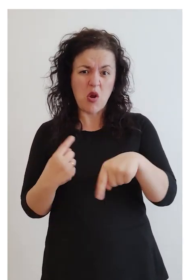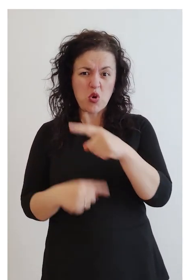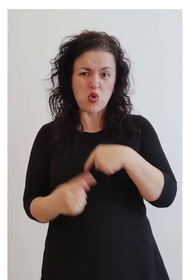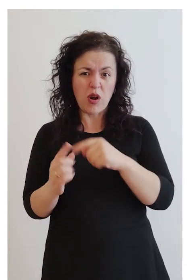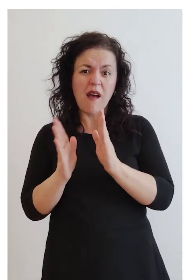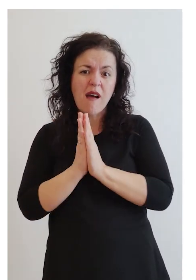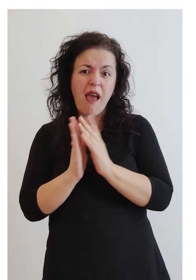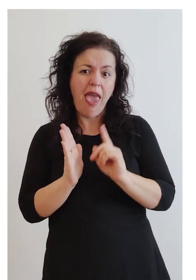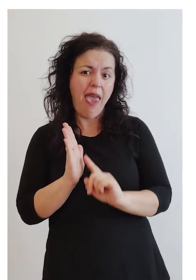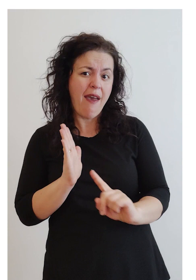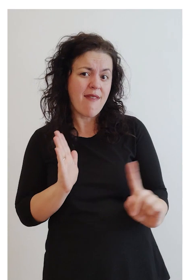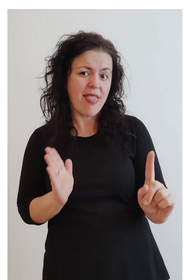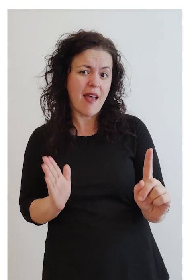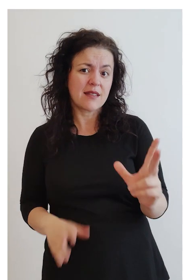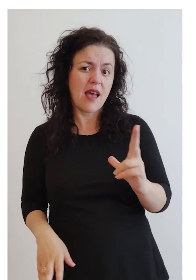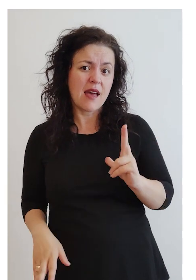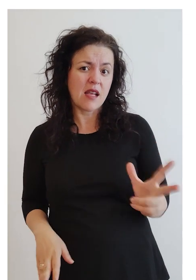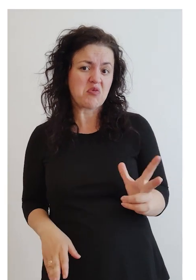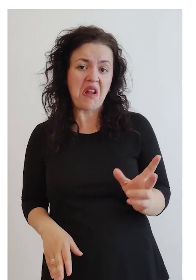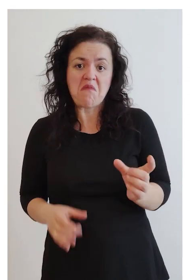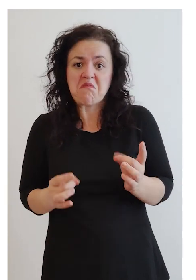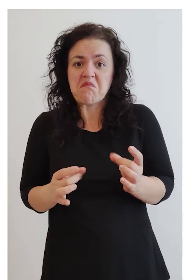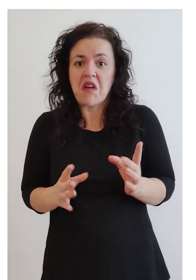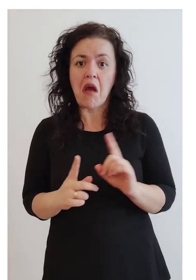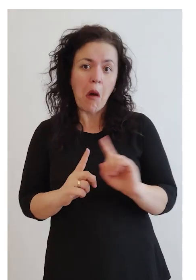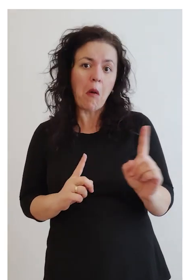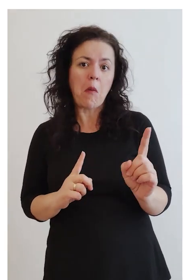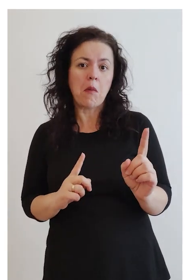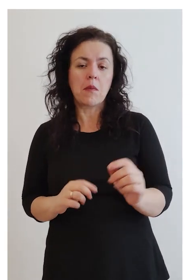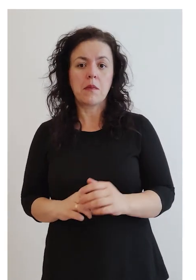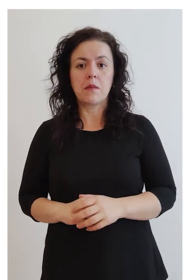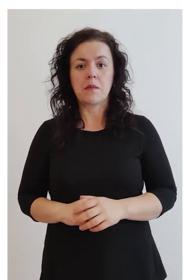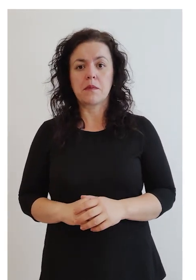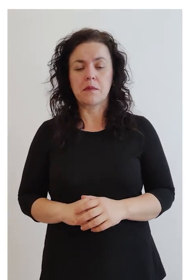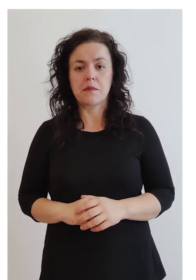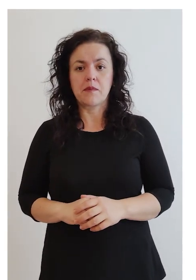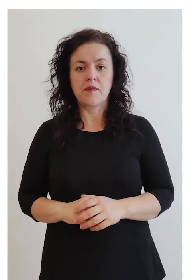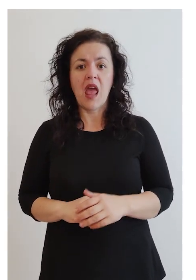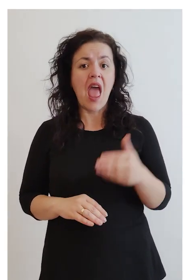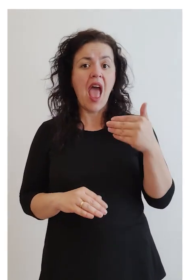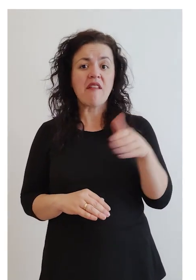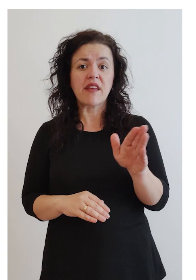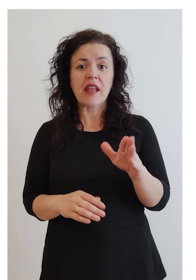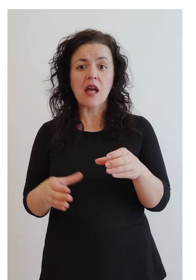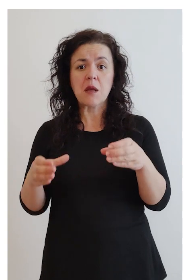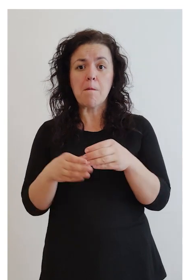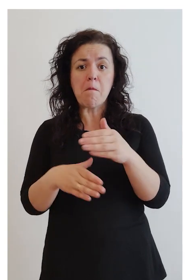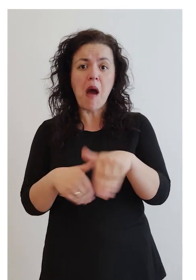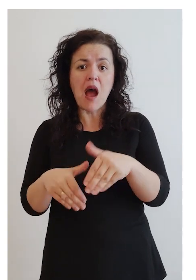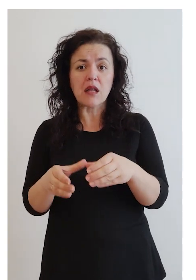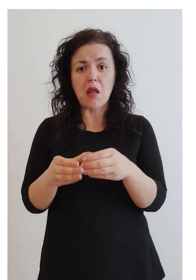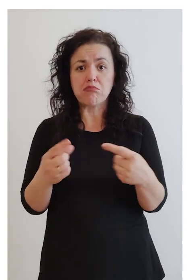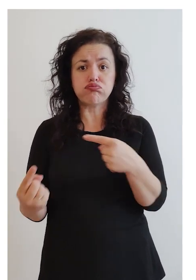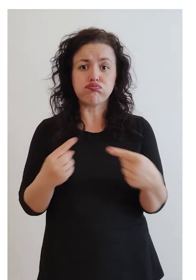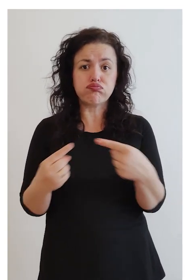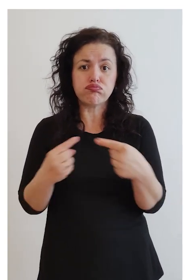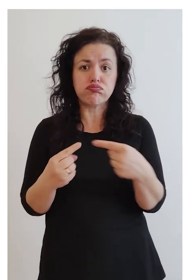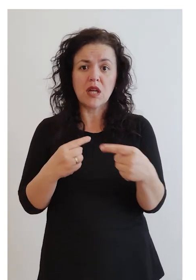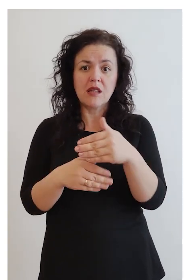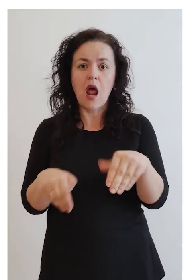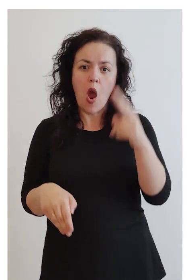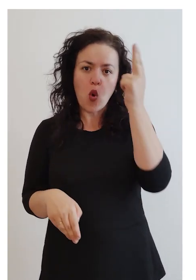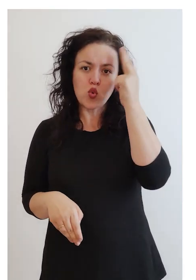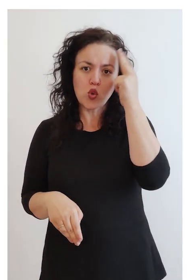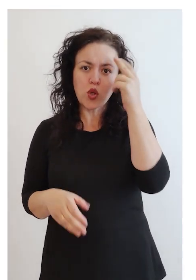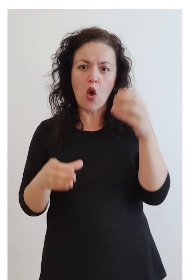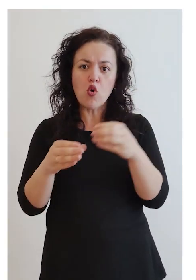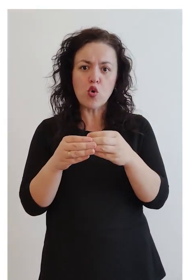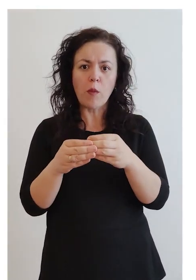Evitați bandele de stradă, recunoscute de regulă ca fiind grupuri mari de bărbați care poartă adesea haine sau tatuage similare.